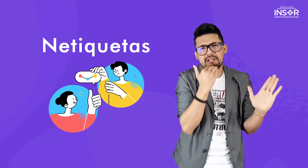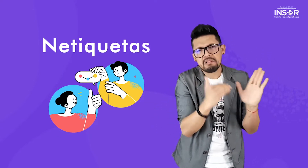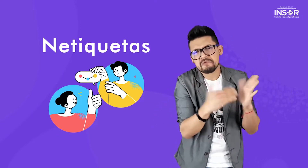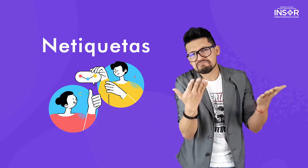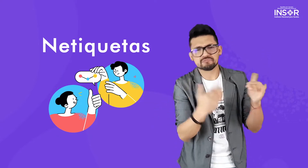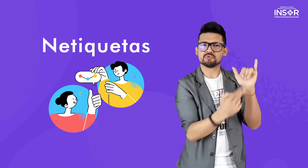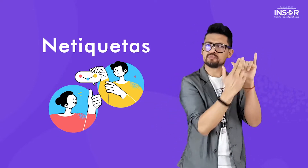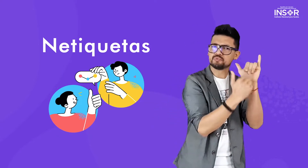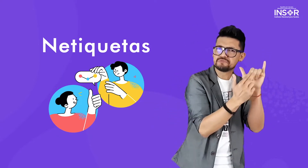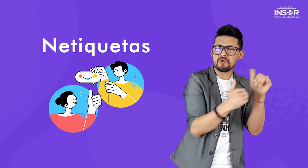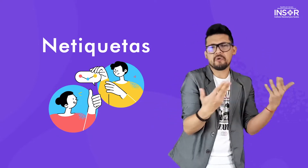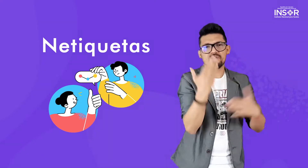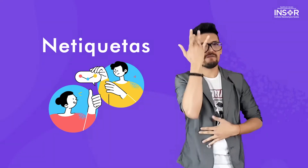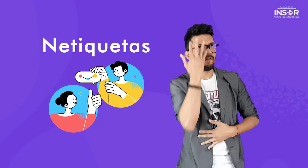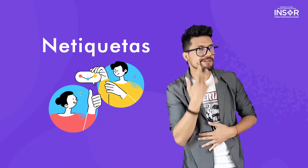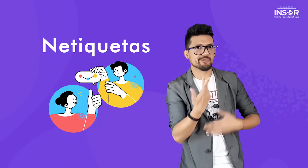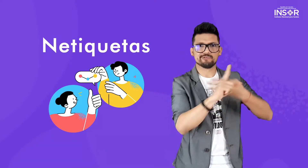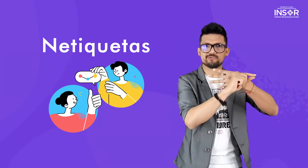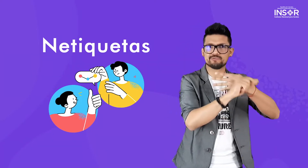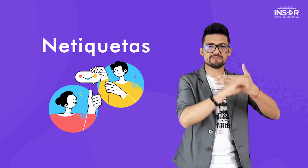como las redes sociales que existen en internet,